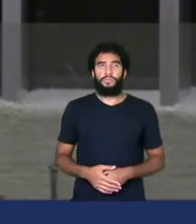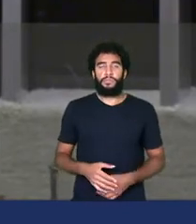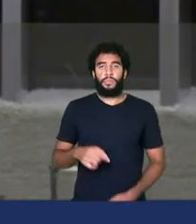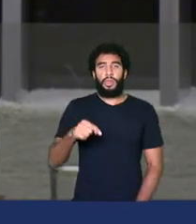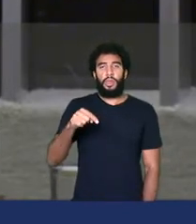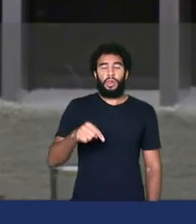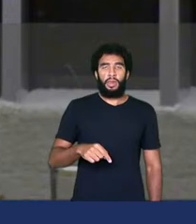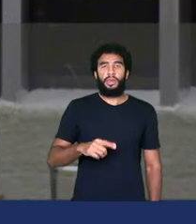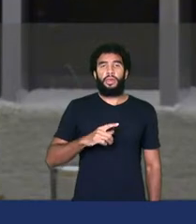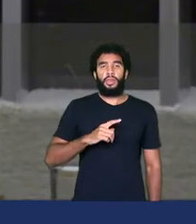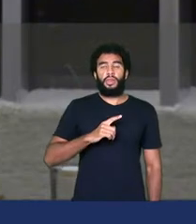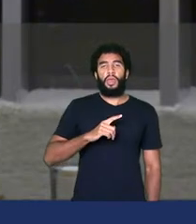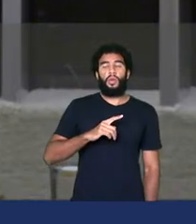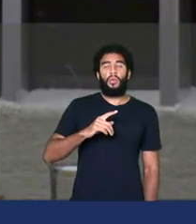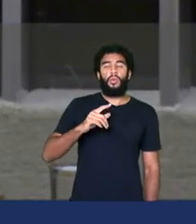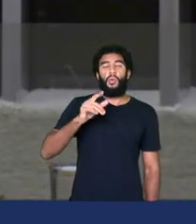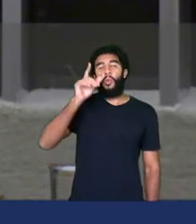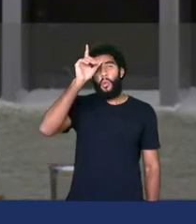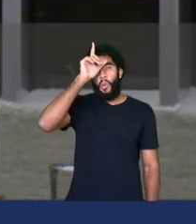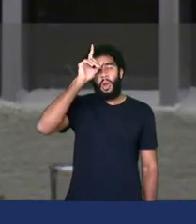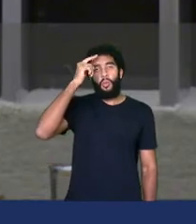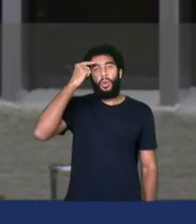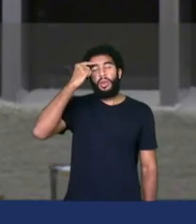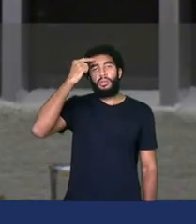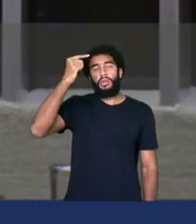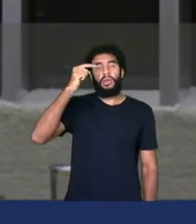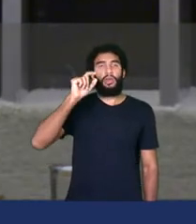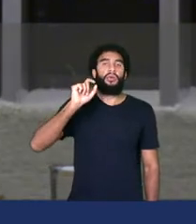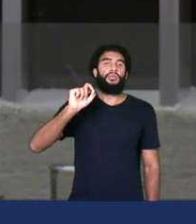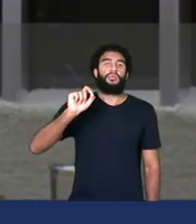ENTRETENIMENTO. CHEGA DE MERCADORIZAÇÃO DA VIDA. PORTANTO, NÓS TEMOS UMA